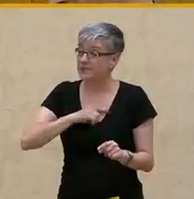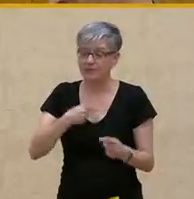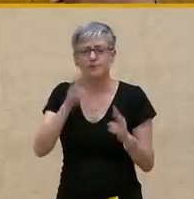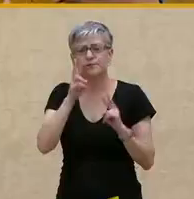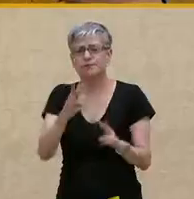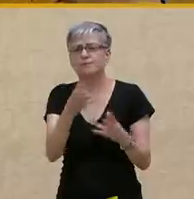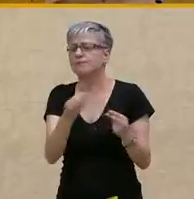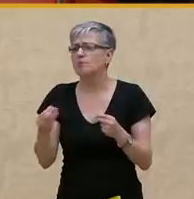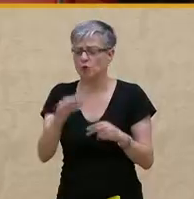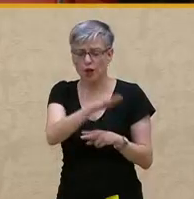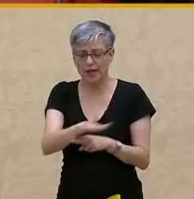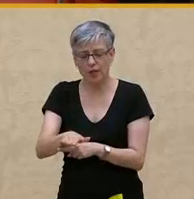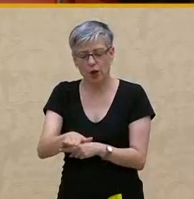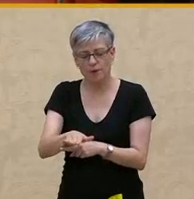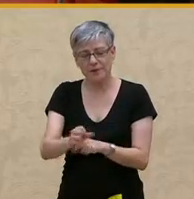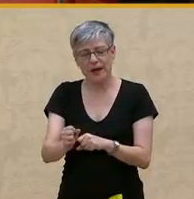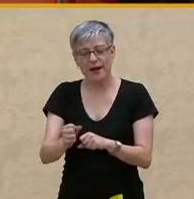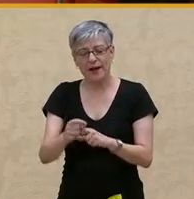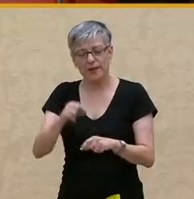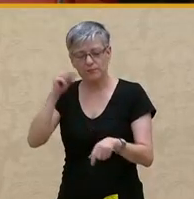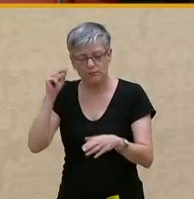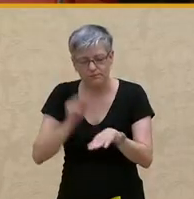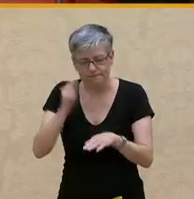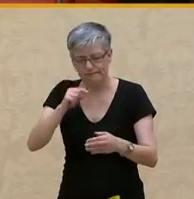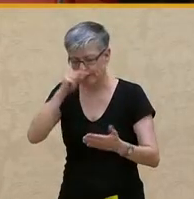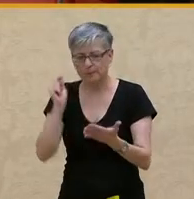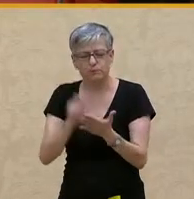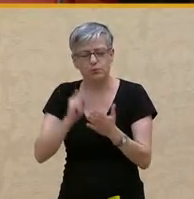que no tienen un diagnóstico rápido, con lo cual el tema de la estimulación temprana se alarga,